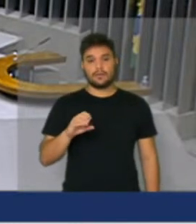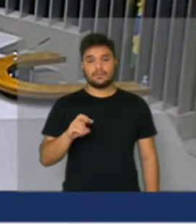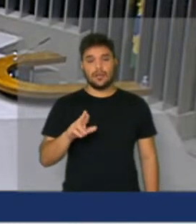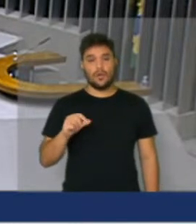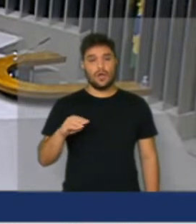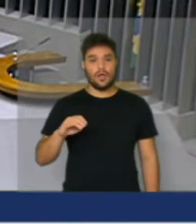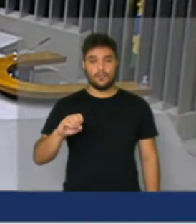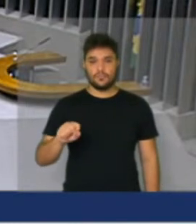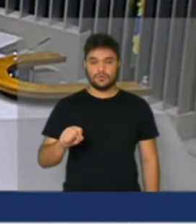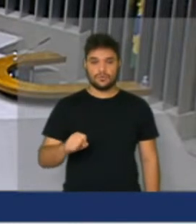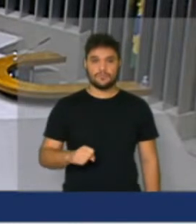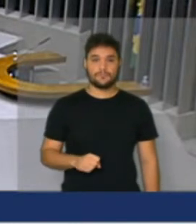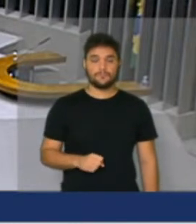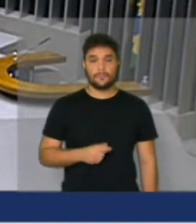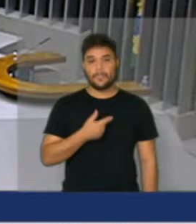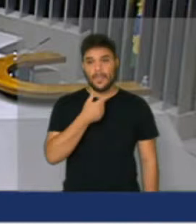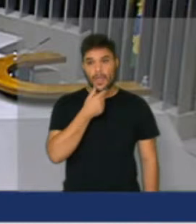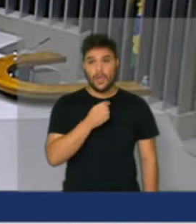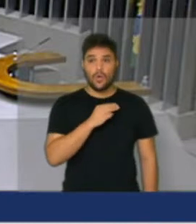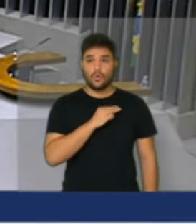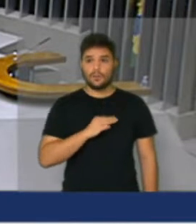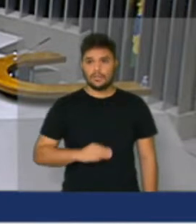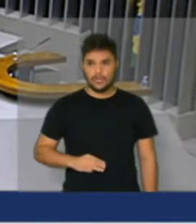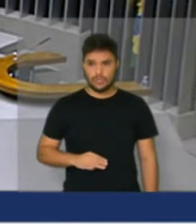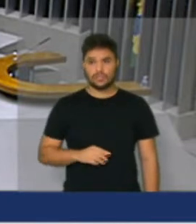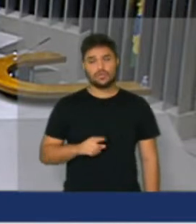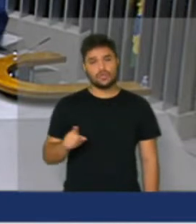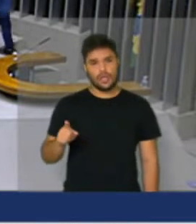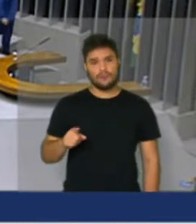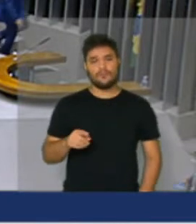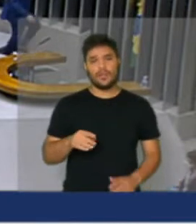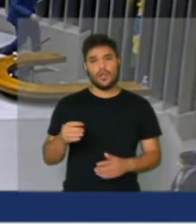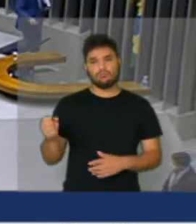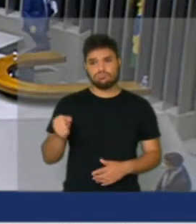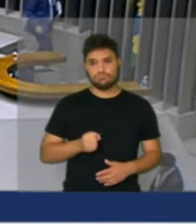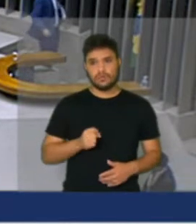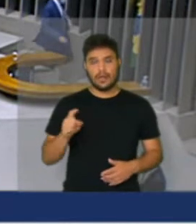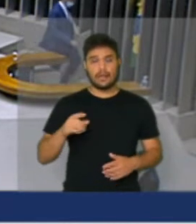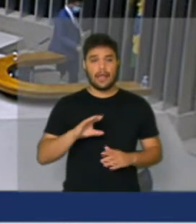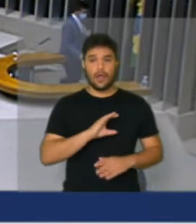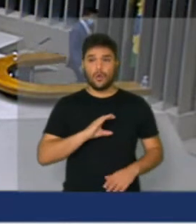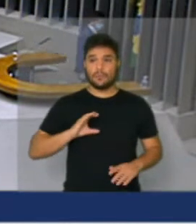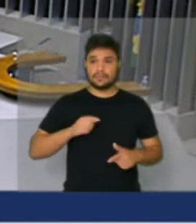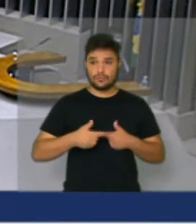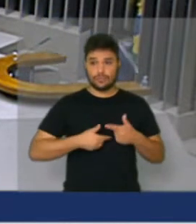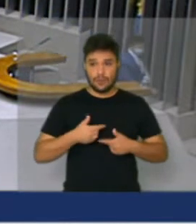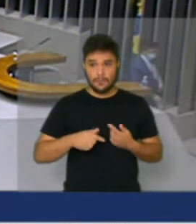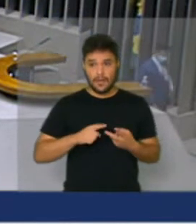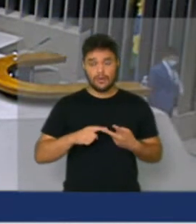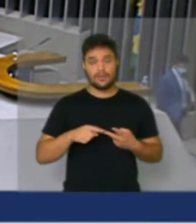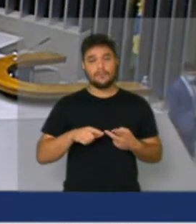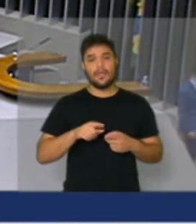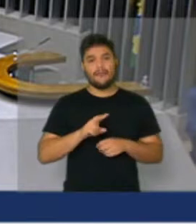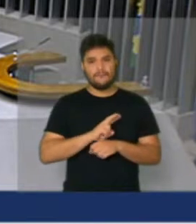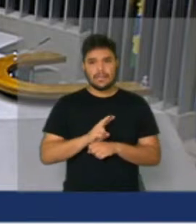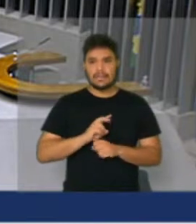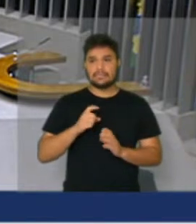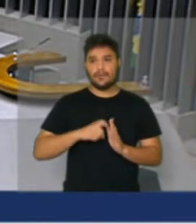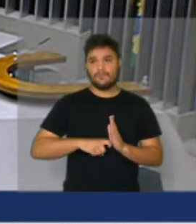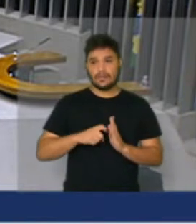COMISSÃO DE TRABALHO E NA COMISSÃO DE FISCALIZAÇÃO FINANCEIRA E CONTROLE DA CÂMARA EM DATAS AINDA A SEREM MARCADAS PARA QUE ELE VENHA PRESTAR ESCLARECIMENTOS AQUI